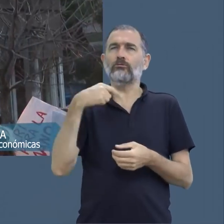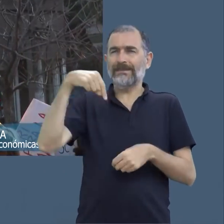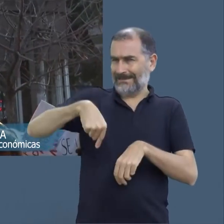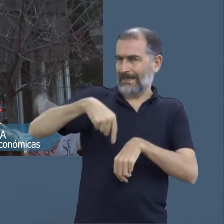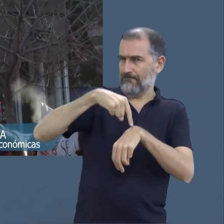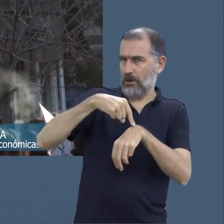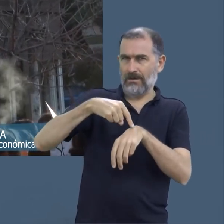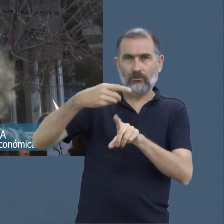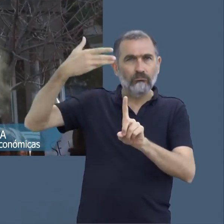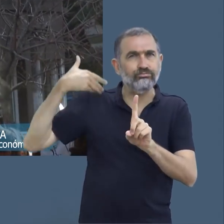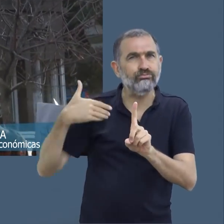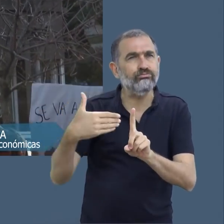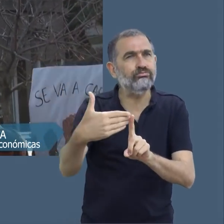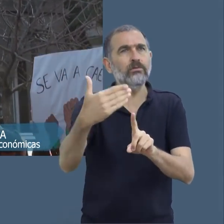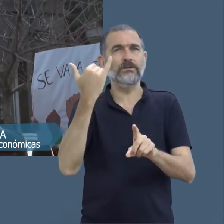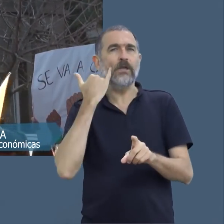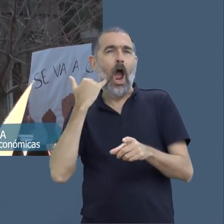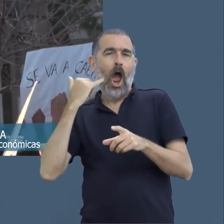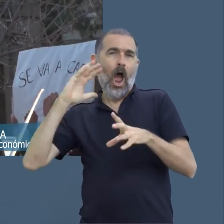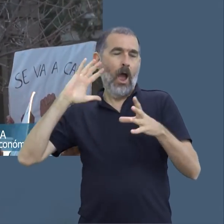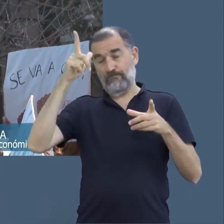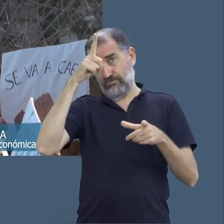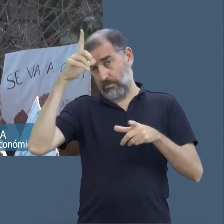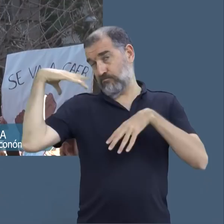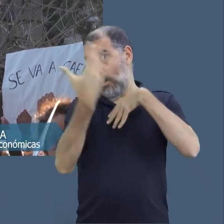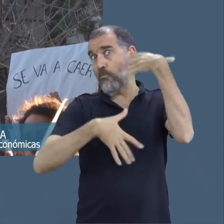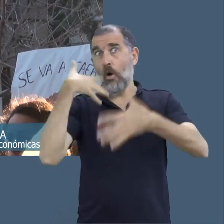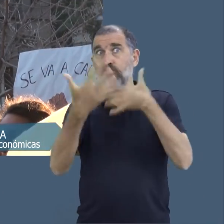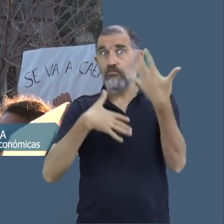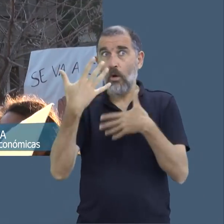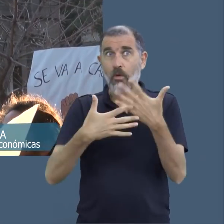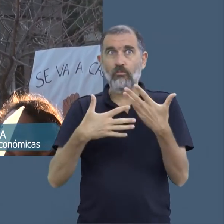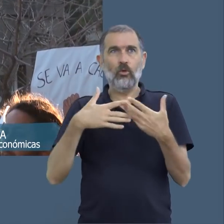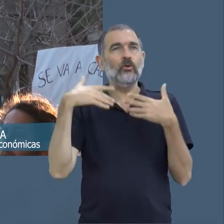de Córdoba , también que en este momento en los días anteriores han reprimido,